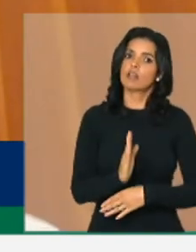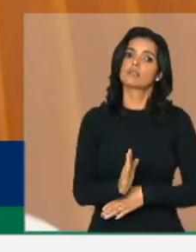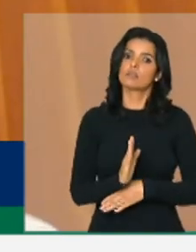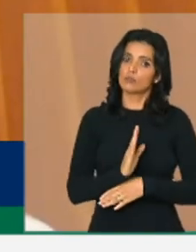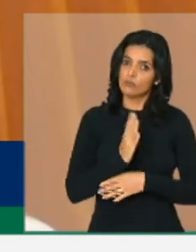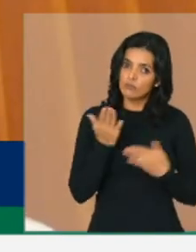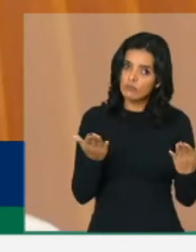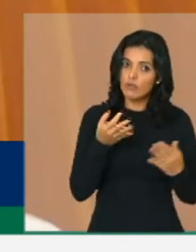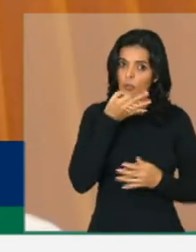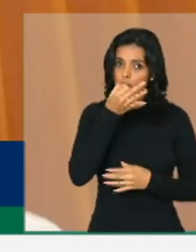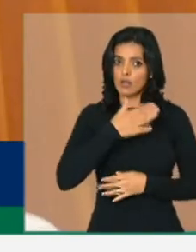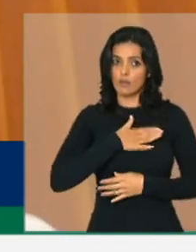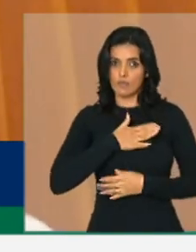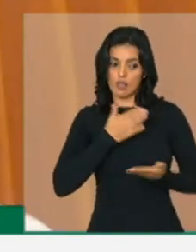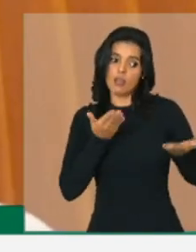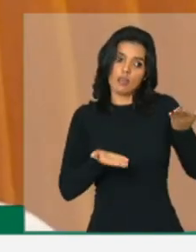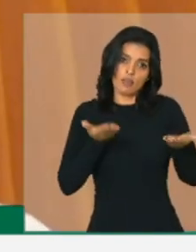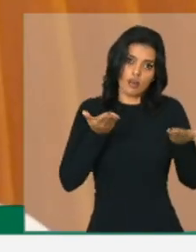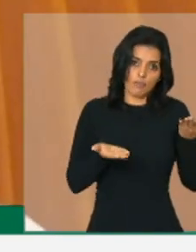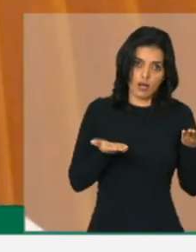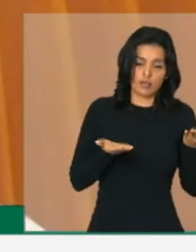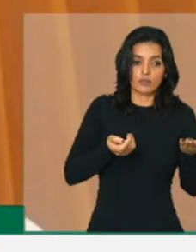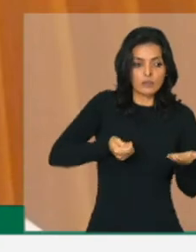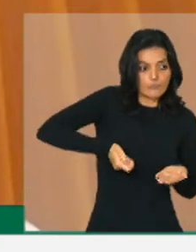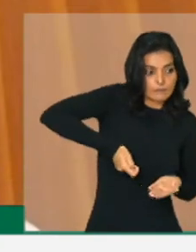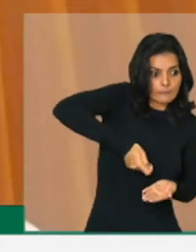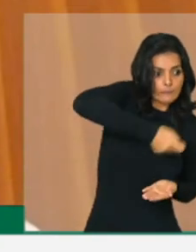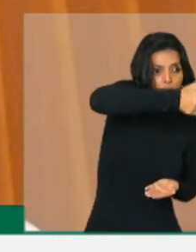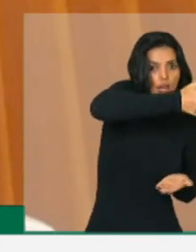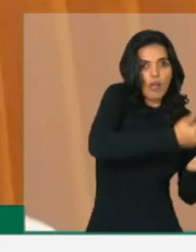VOTA NÃO, SENHOR PRESIDENTE. -- [DEPUTADO]: O VOTO DO CIDADANIA NÃO, NA VERDADE. -- [PRESIDENTE]: